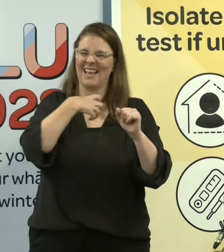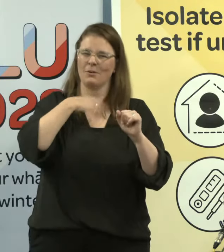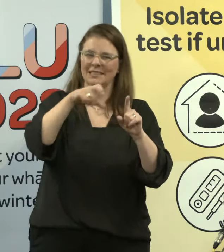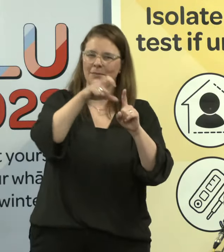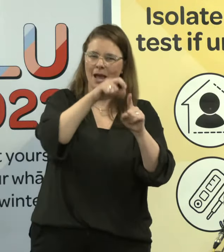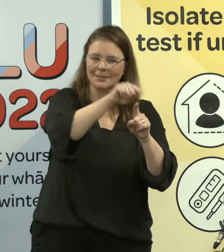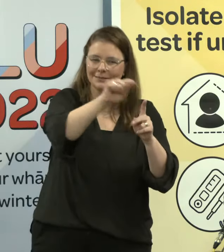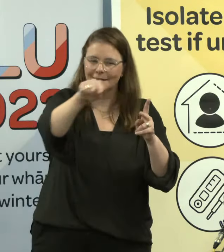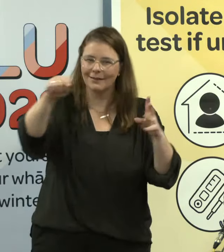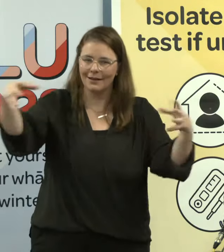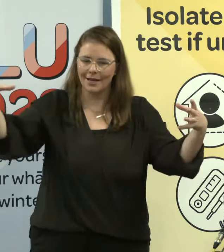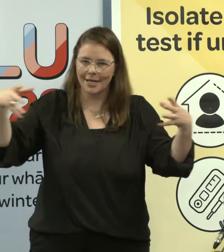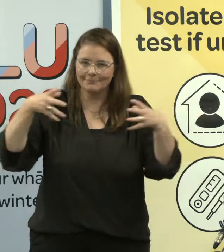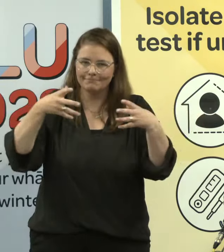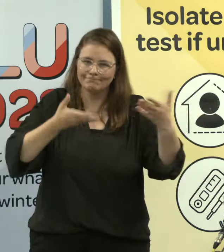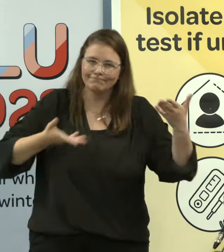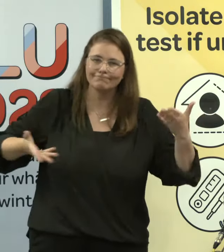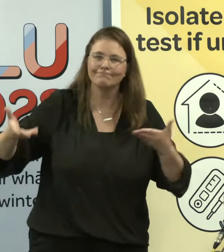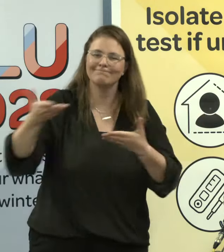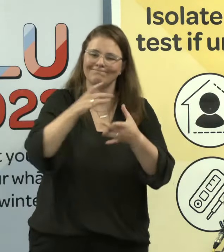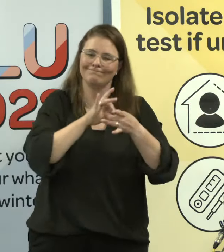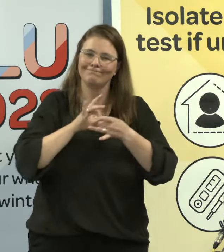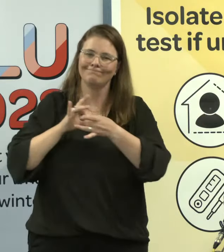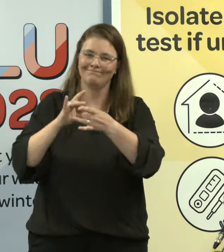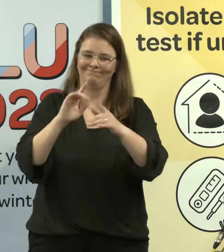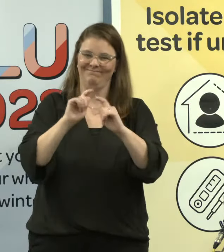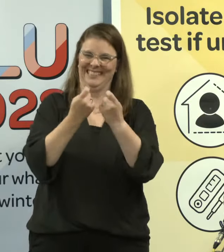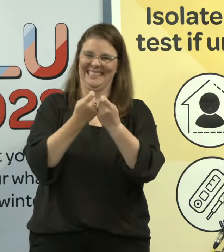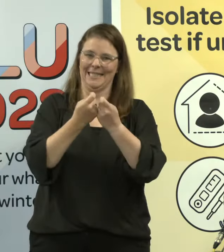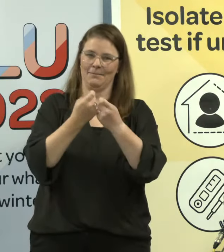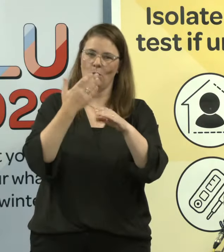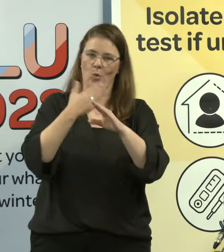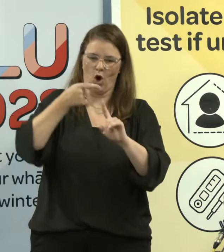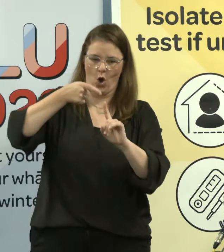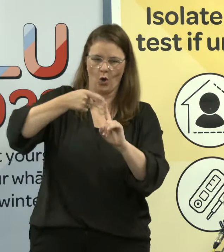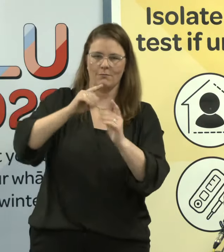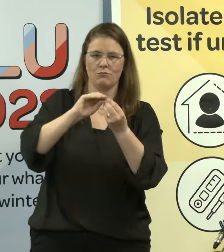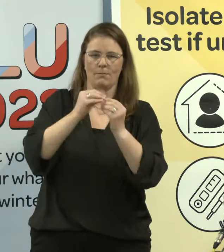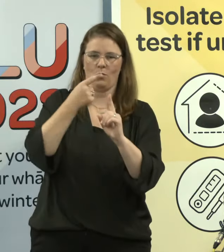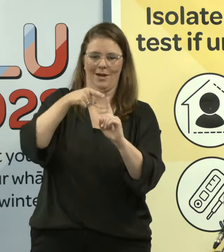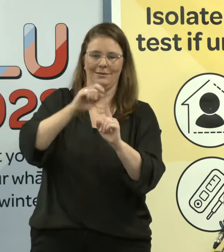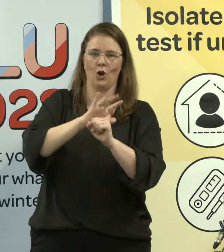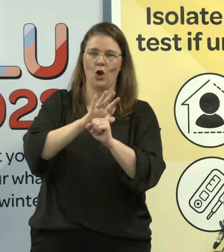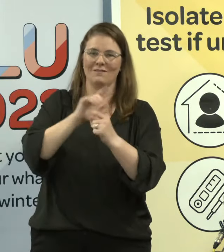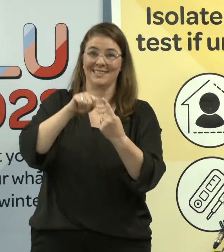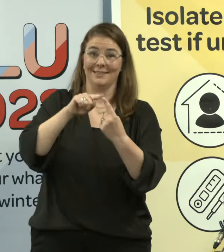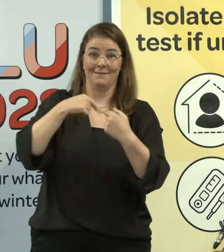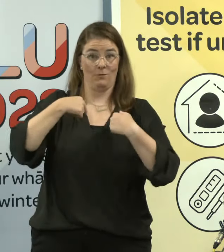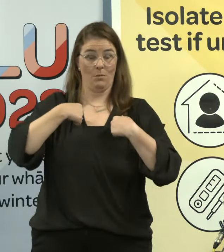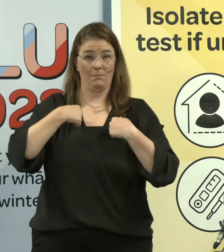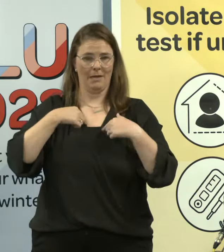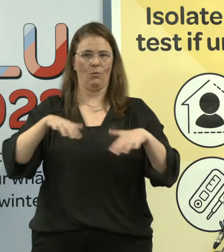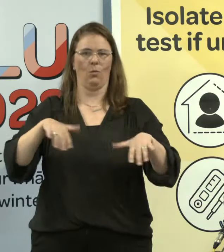mahere mo ta matou whakautu COVID. A kia kite noa i nga tini tangata rereke mai he rereke nga